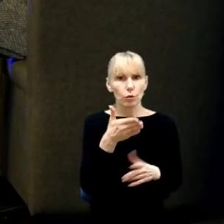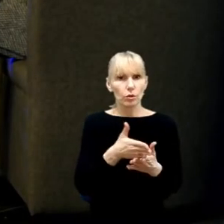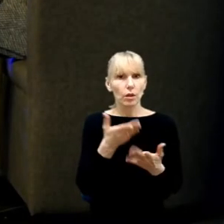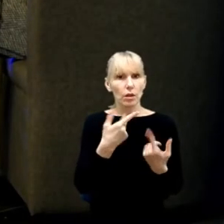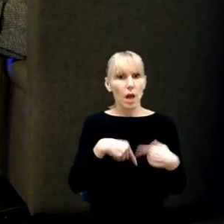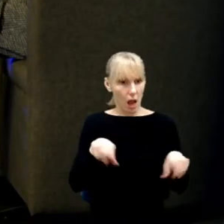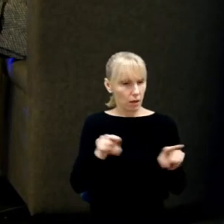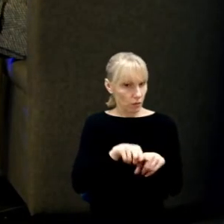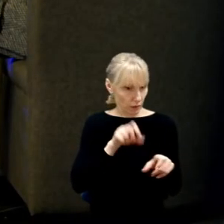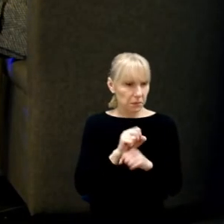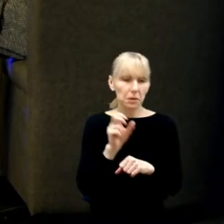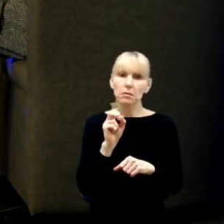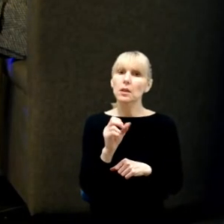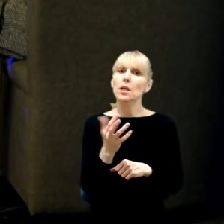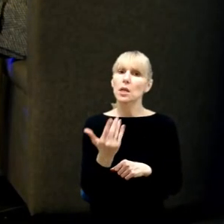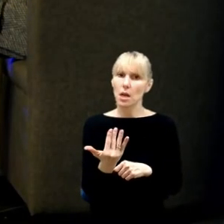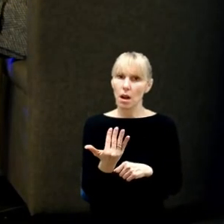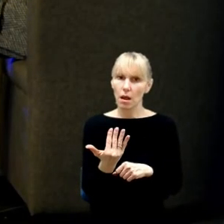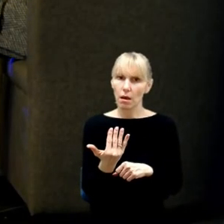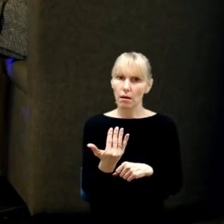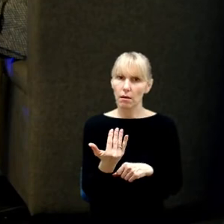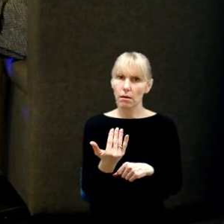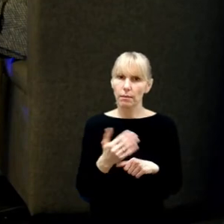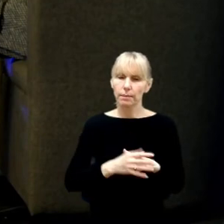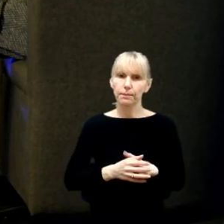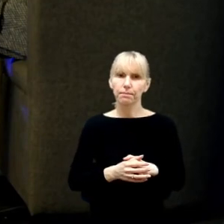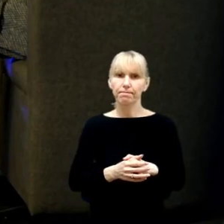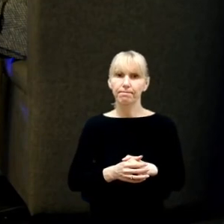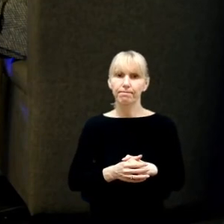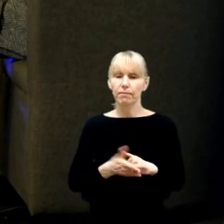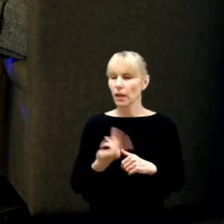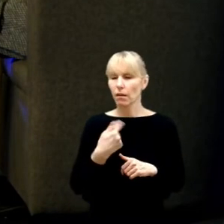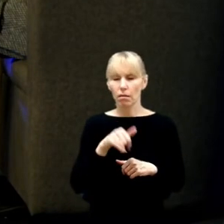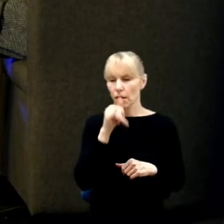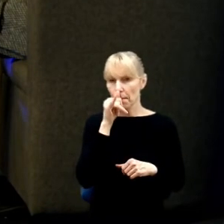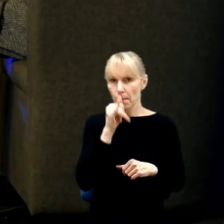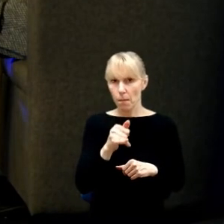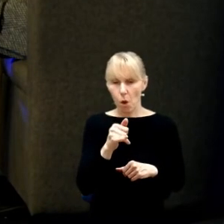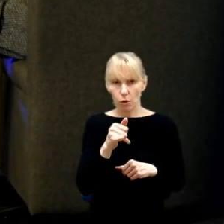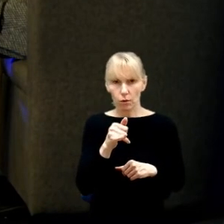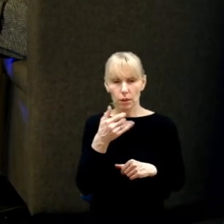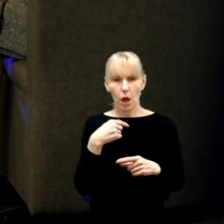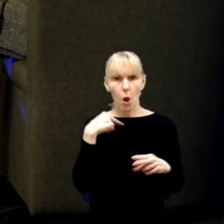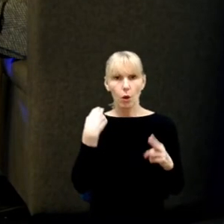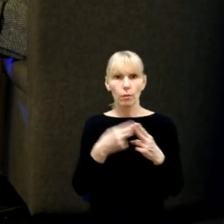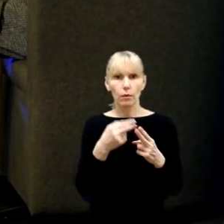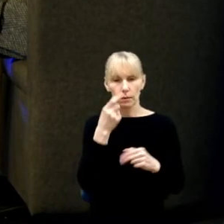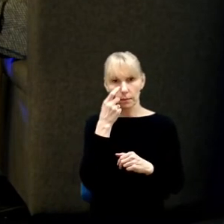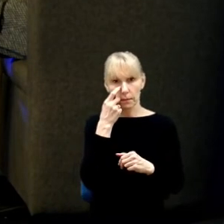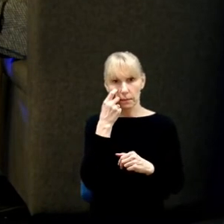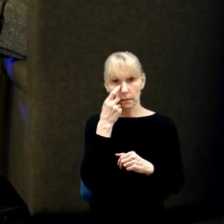Słuchajcie Państwo, na pewno nie da się odpowiedzieć, że im mniejsza miejscowość, tym łatwiej się buduje. Byłoby to duże uproszczenie.